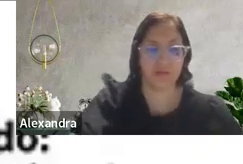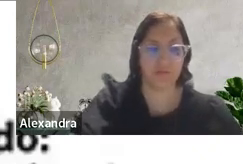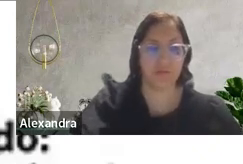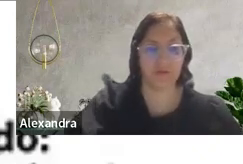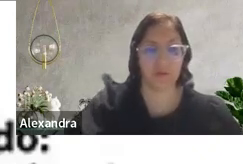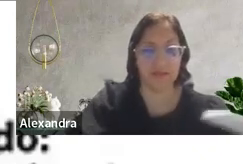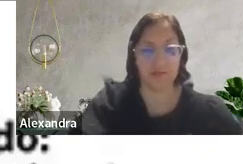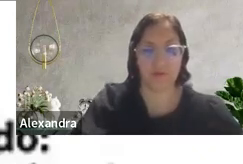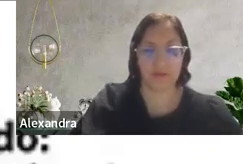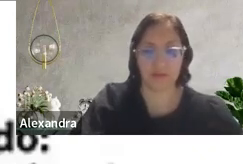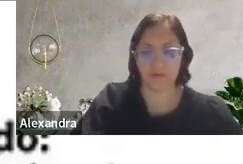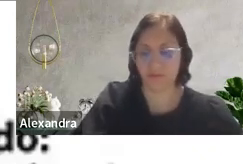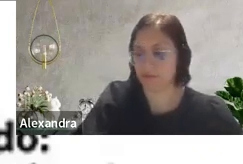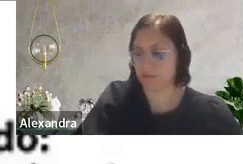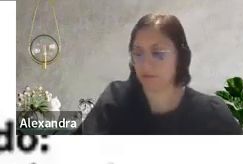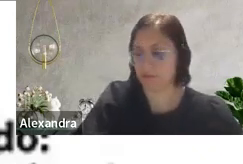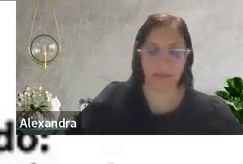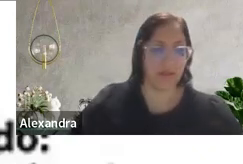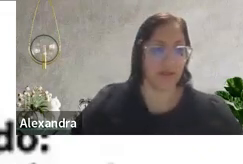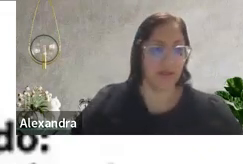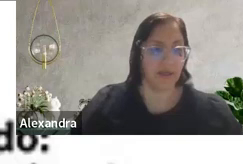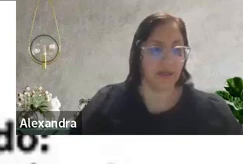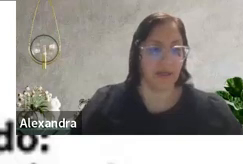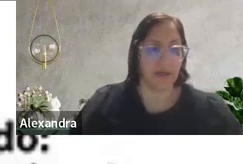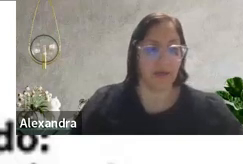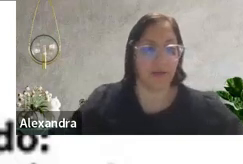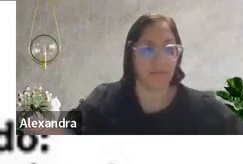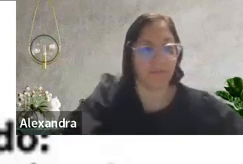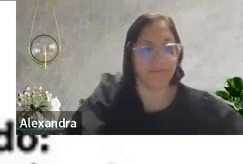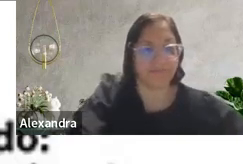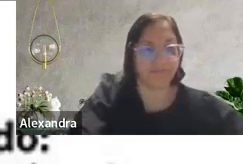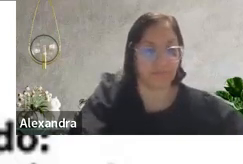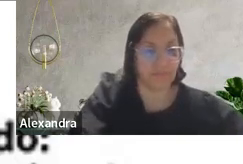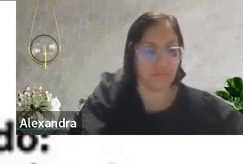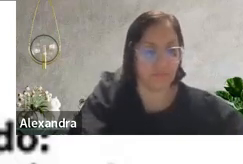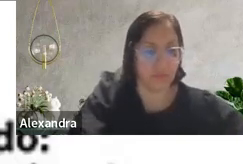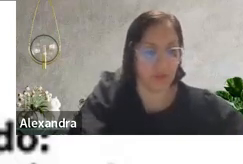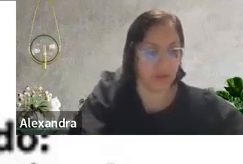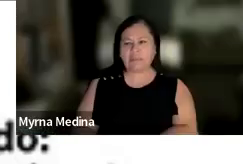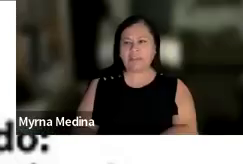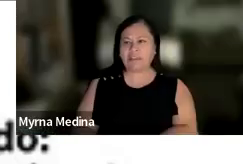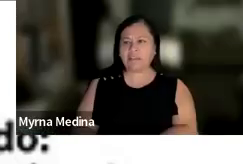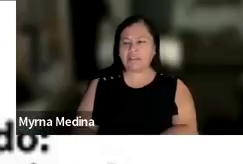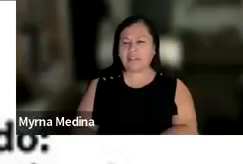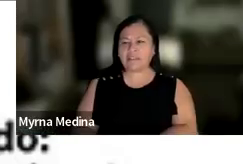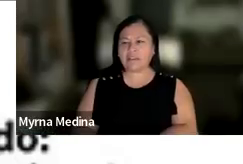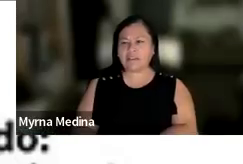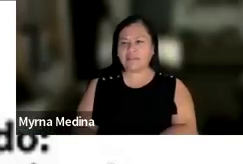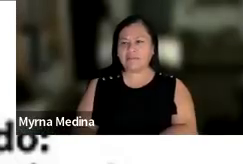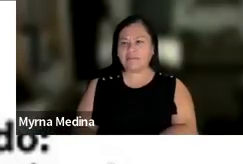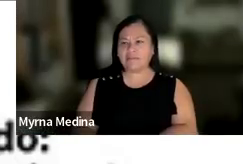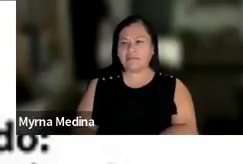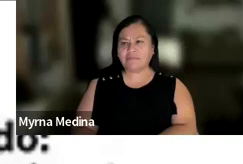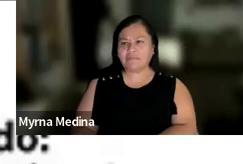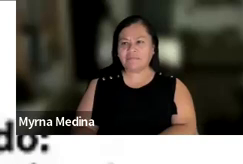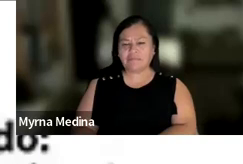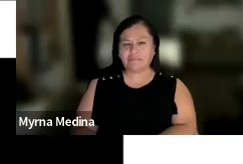profunda. Y de ahí, pues los distintos tipos de Auschwitzingron, de los cuales les voy a hablar en.